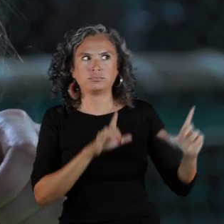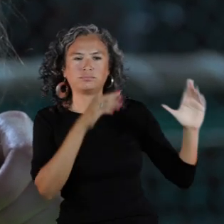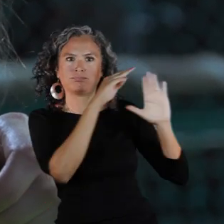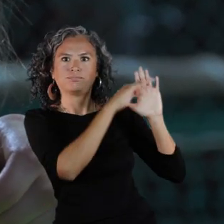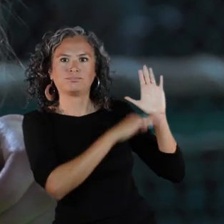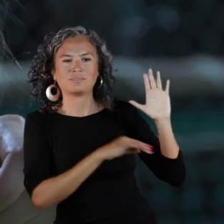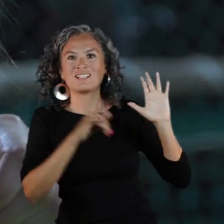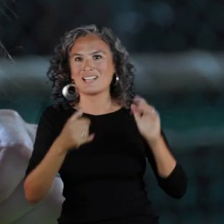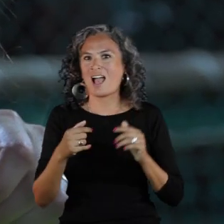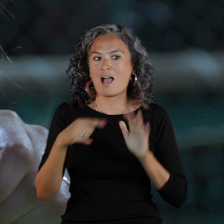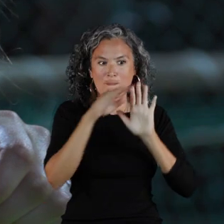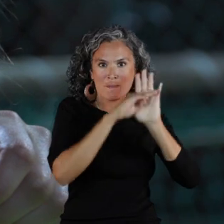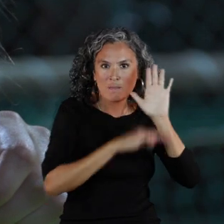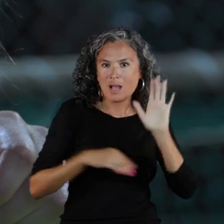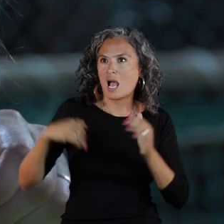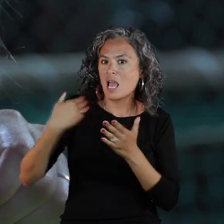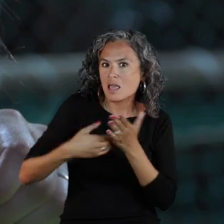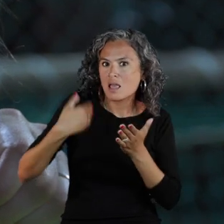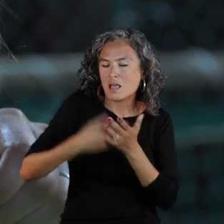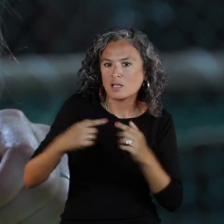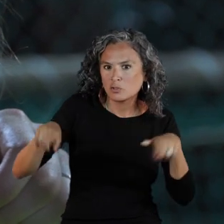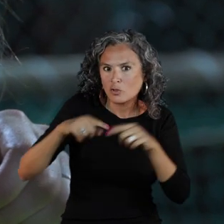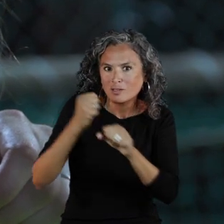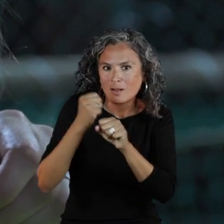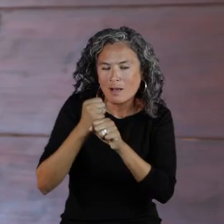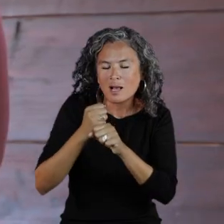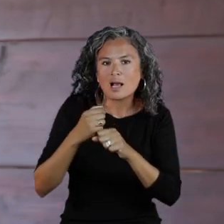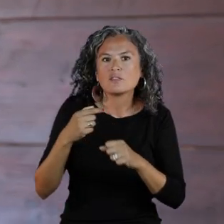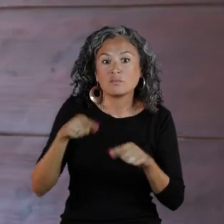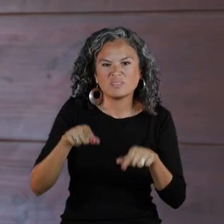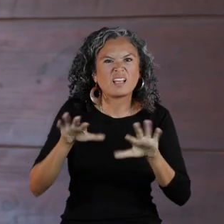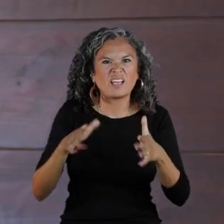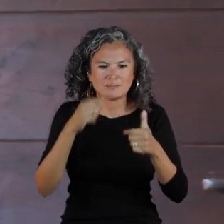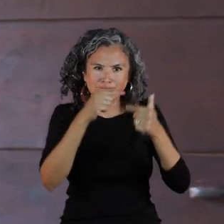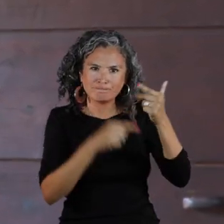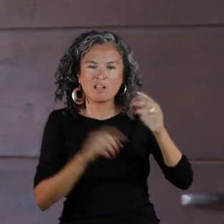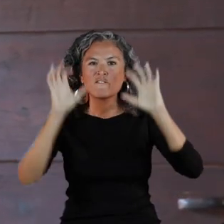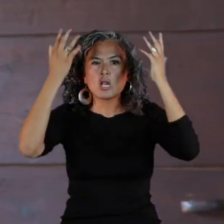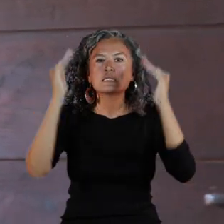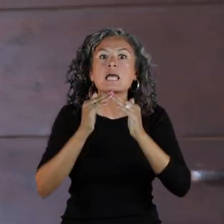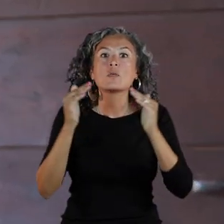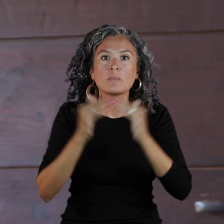Todo lo que estuvimos trabajando y todo lo que ustedes nombraron, son indicadores de violencia doméstica.